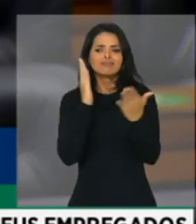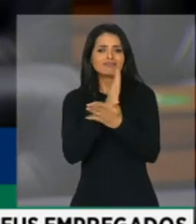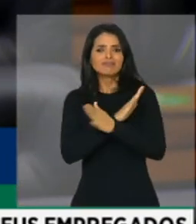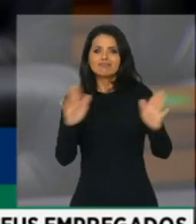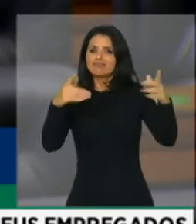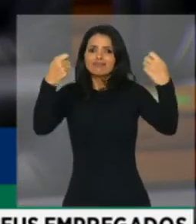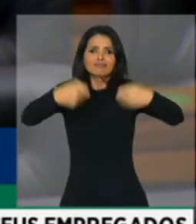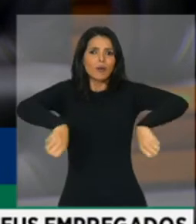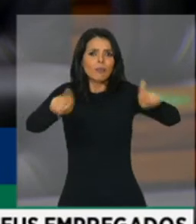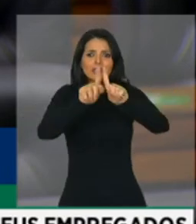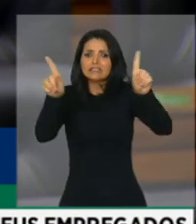HÁ UMA NECESSIDADE DE FORTALECERMOS O PLANO NACIONAL